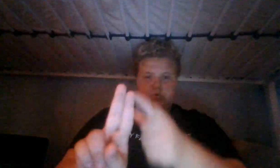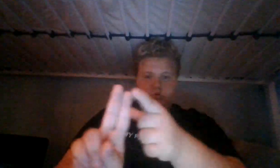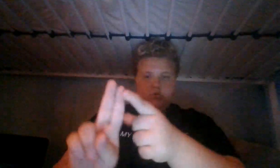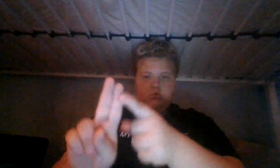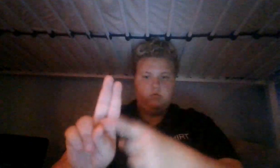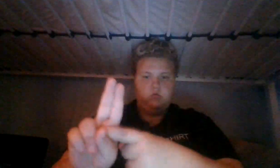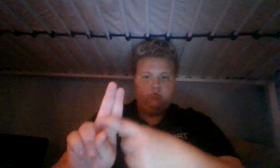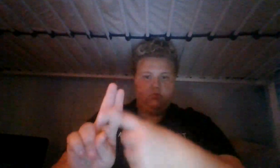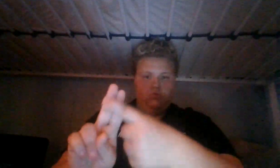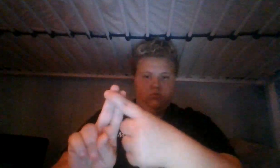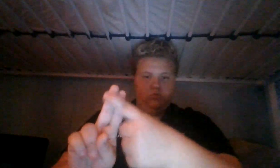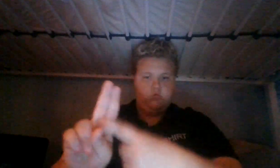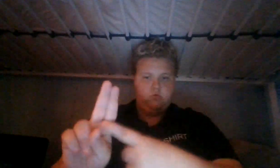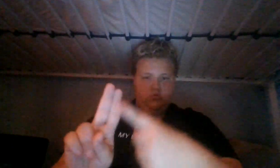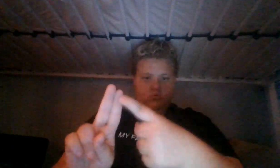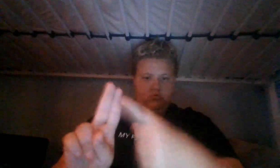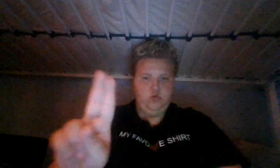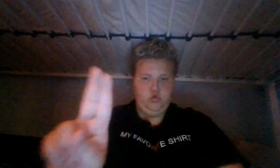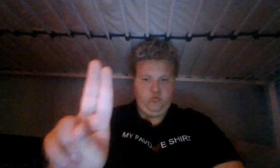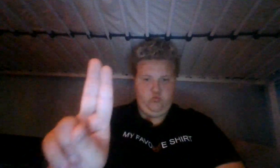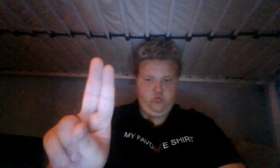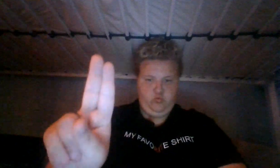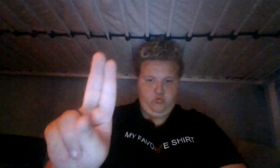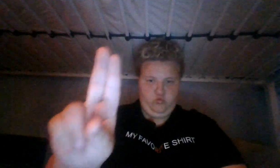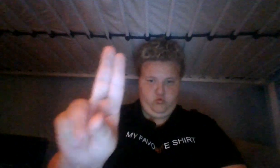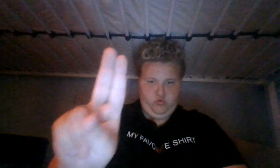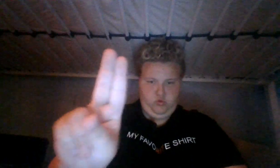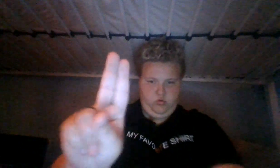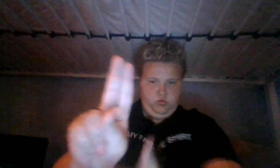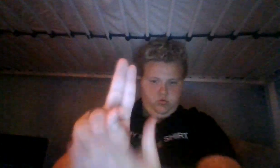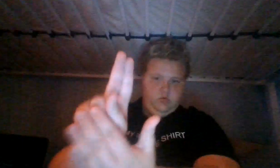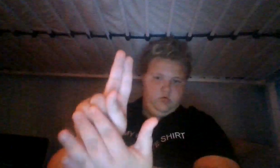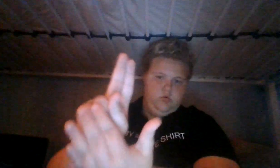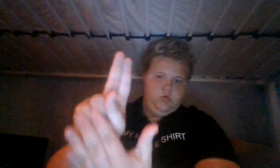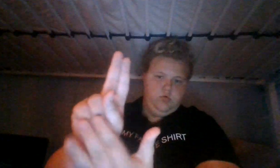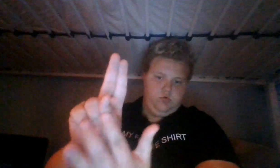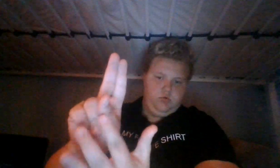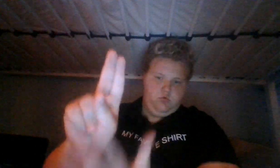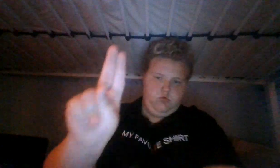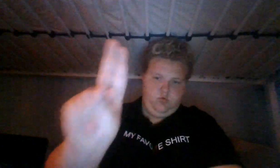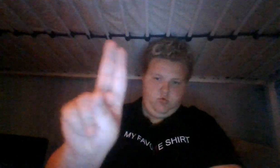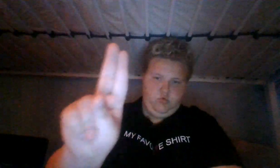U